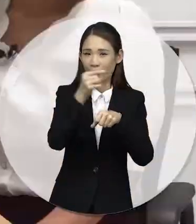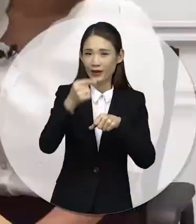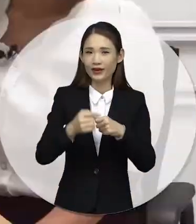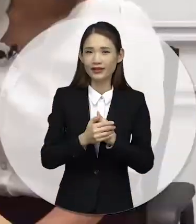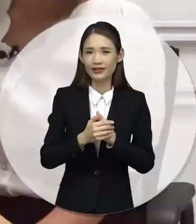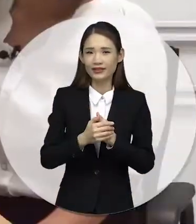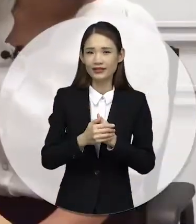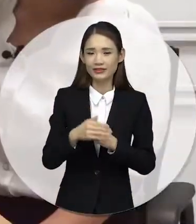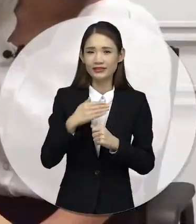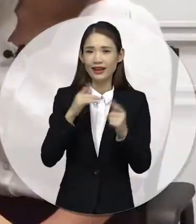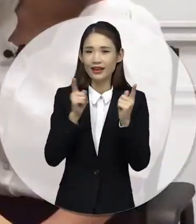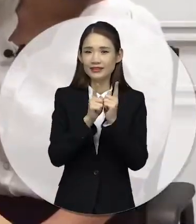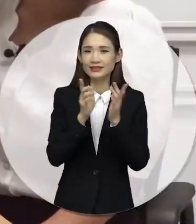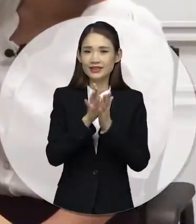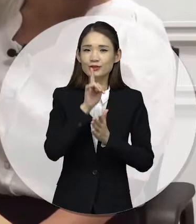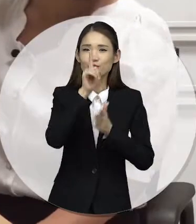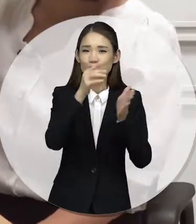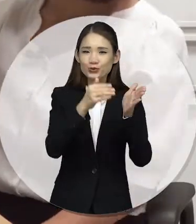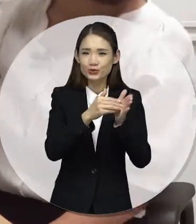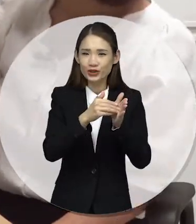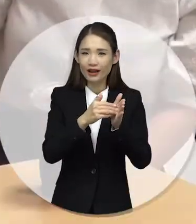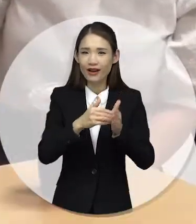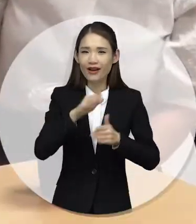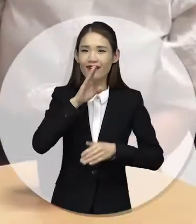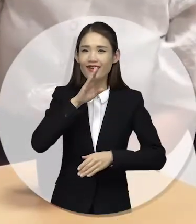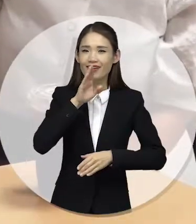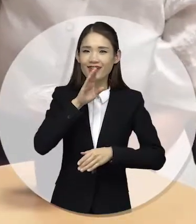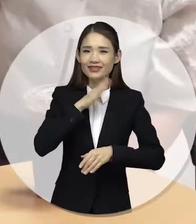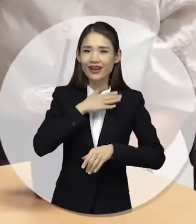김한솔 : 이거는 또 제가 직접 주문했습니다. 선생님 : 오, 정말요? 김한솔 : 네. 제가 샀어요.